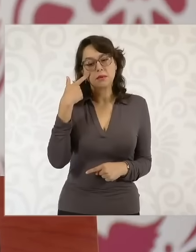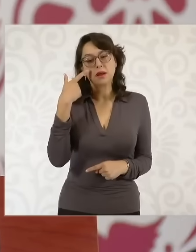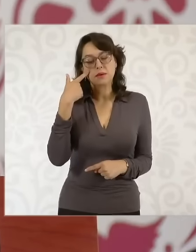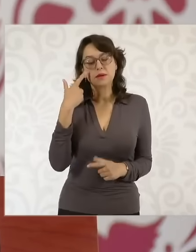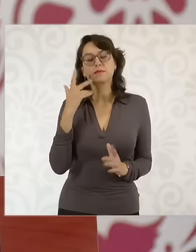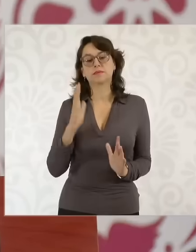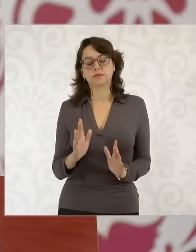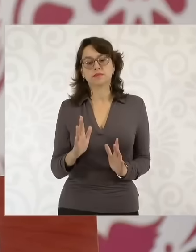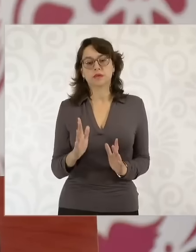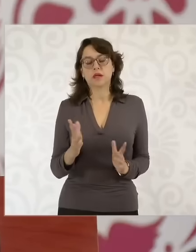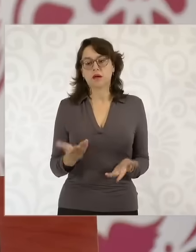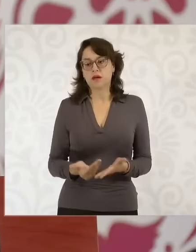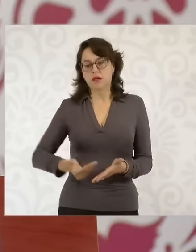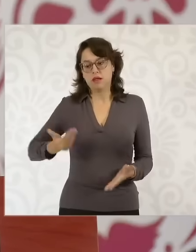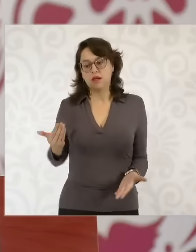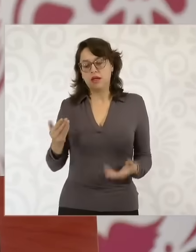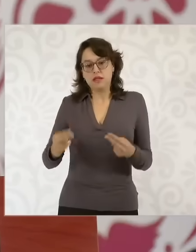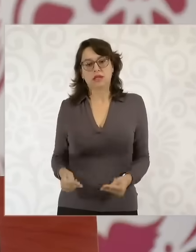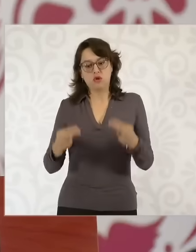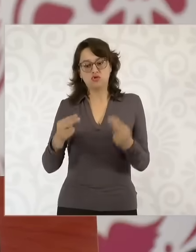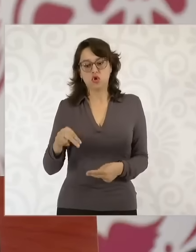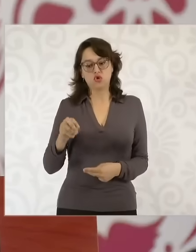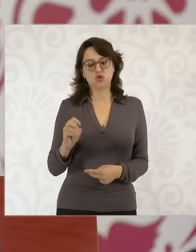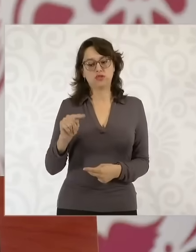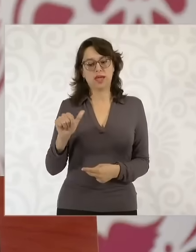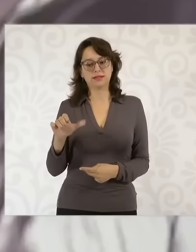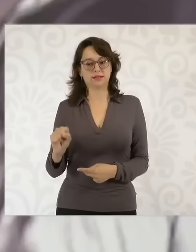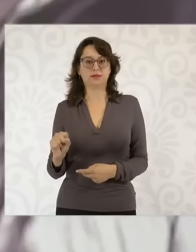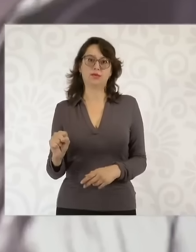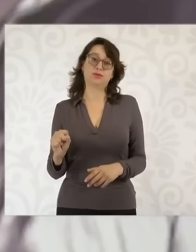con las notas precitalizadas va a cambiar el perfil de de amortizaciones. Entonces,